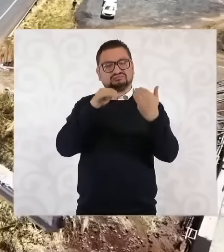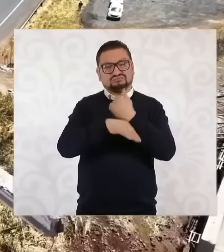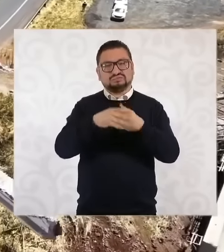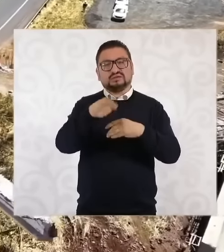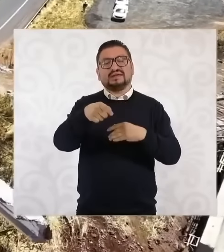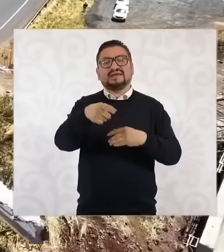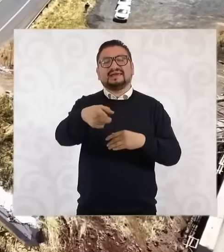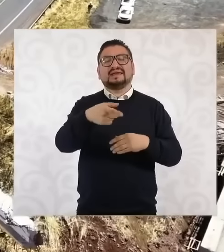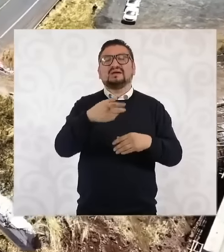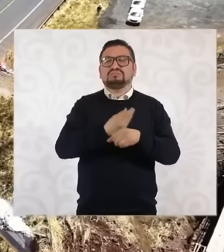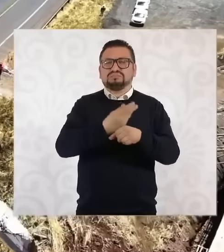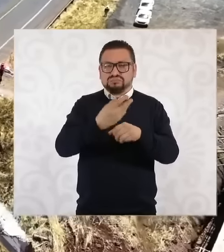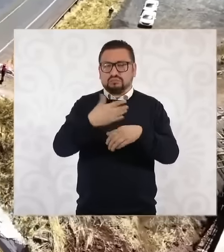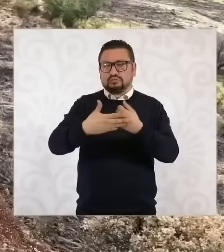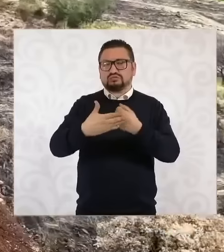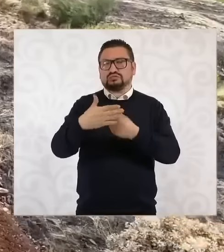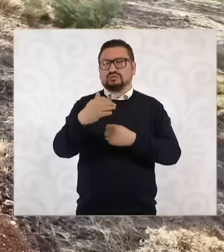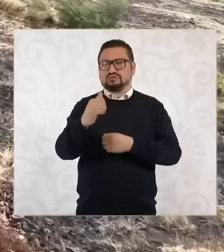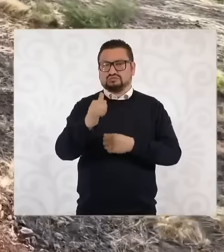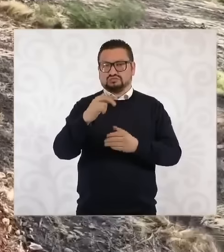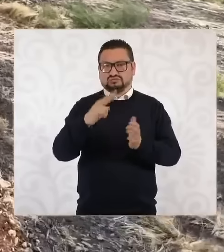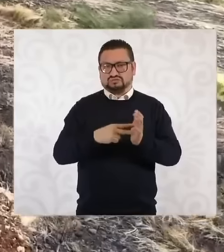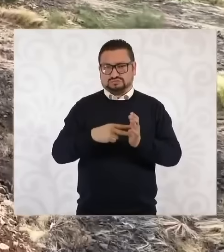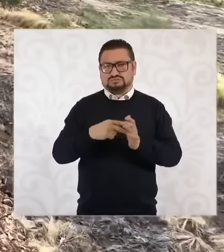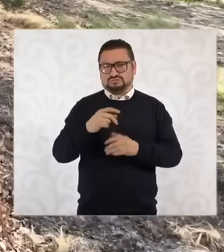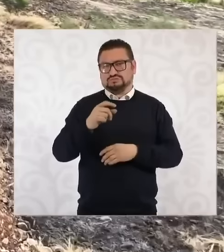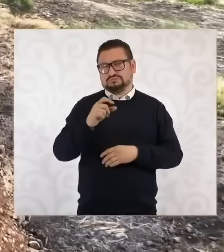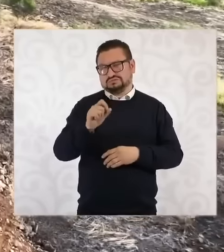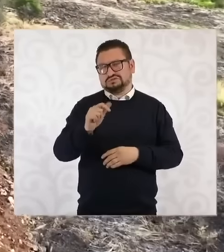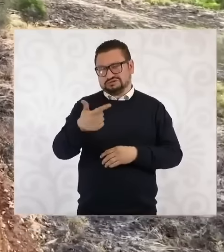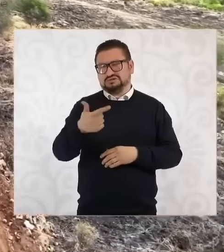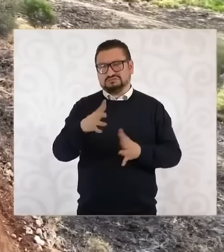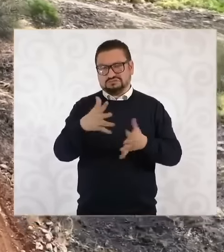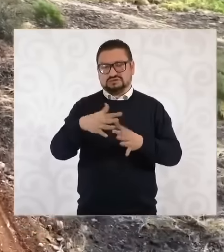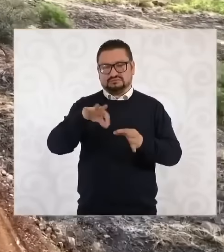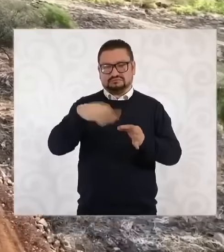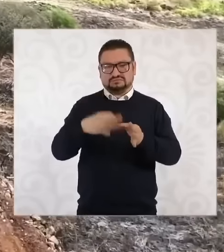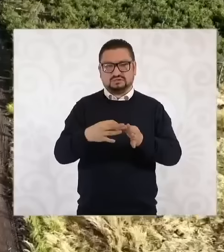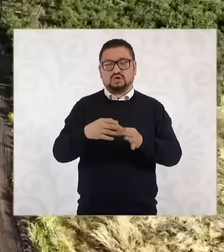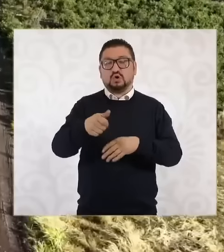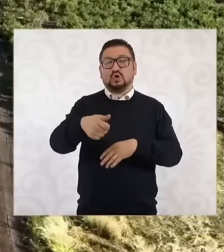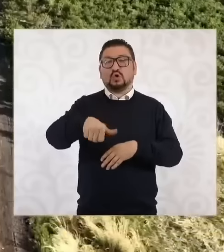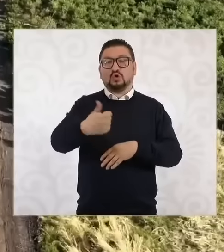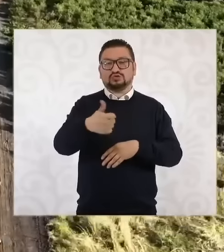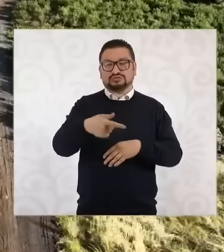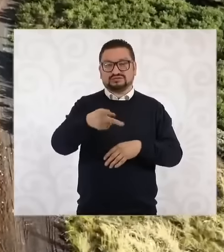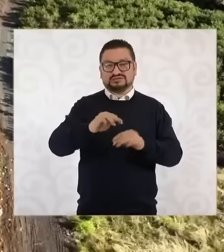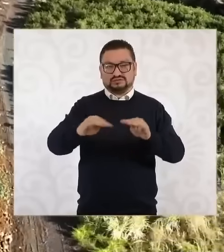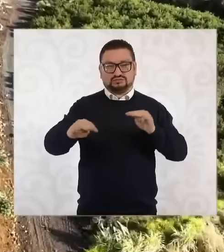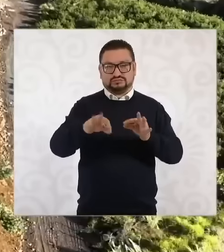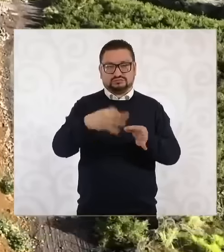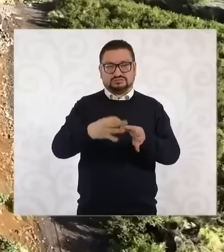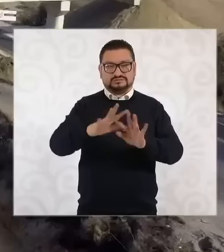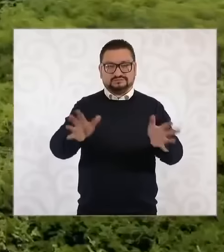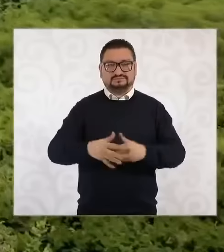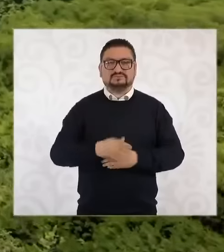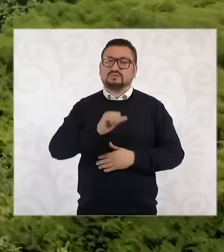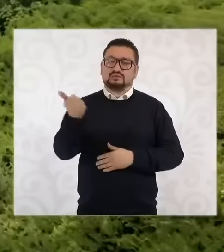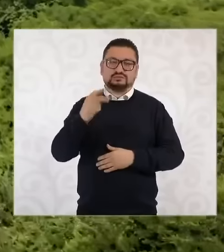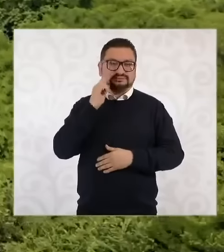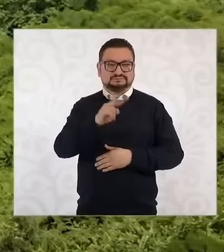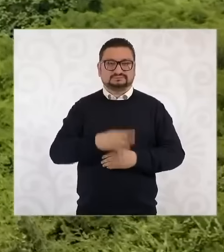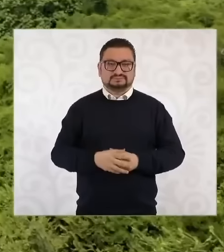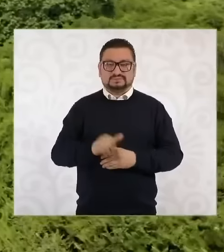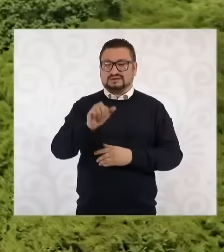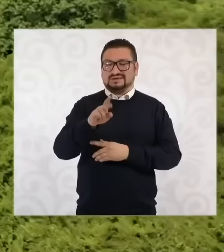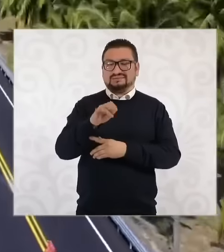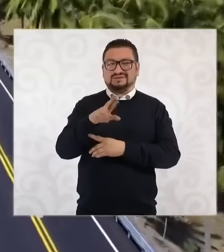de estar terminando en agosto de 2027. Tenemos 11 km concluidos. La siguiente, Armería Manzanillo,